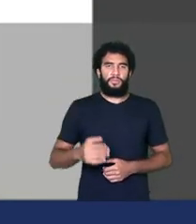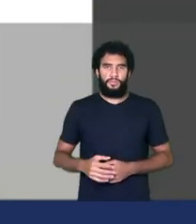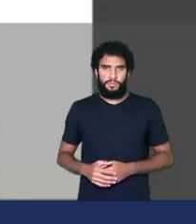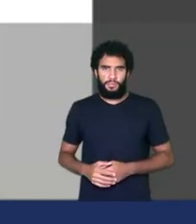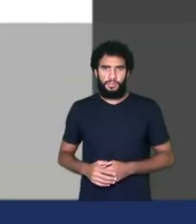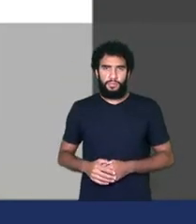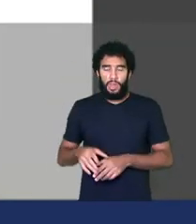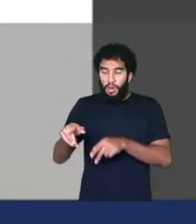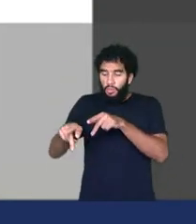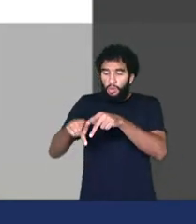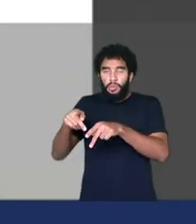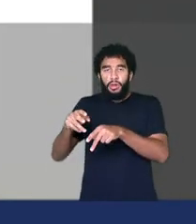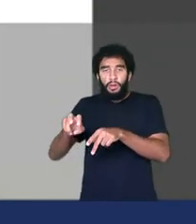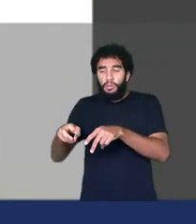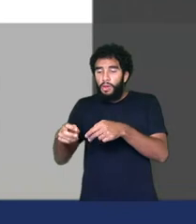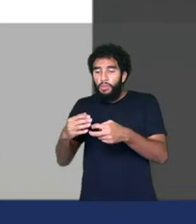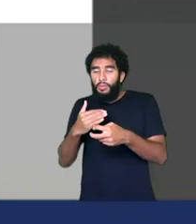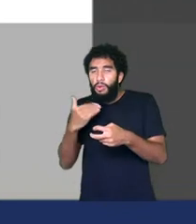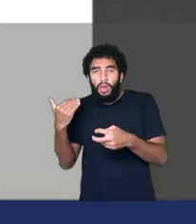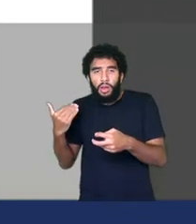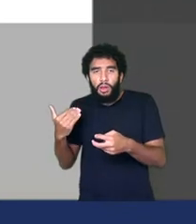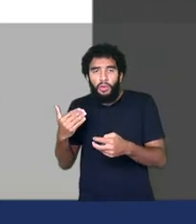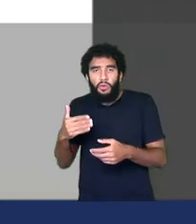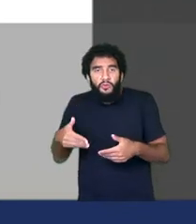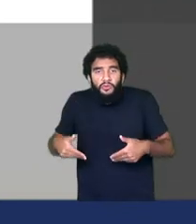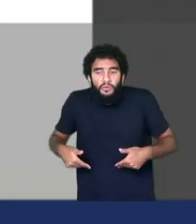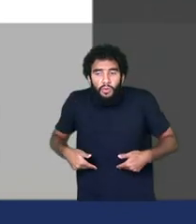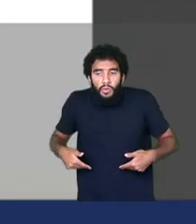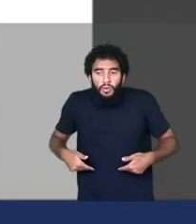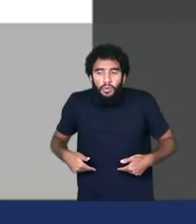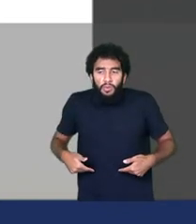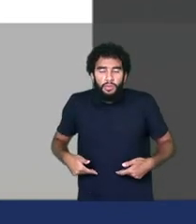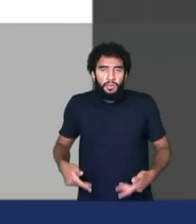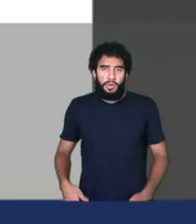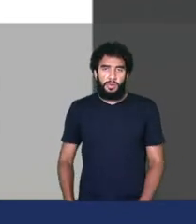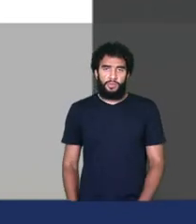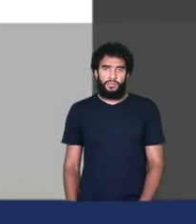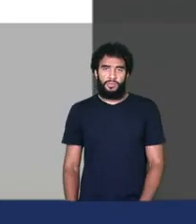COISAS SÉRIAS E IMPORTANTES, NOSSO POVO ESTÁ MORRENDO DE